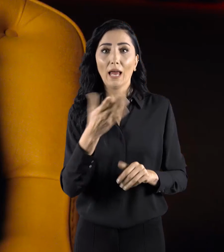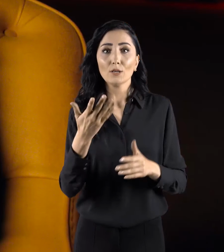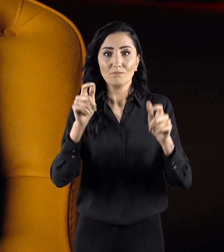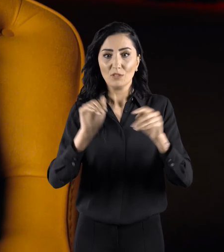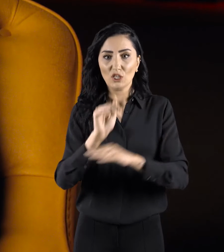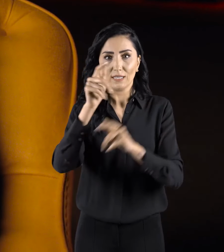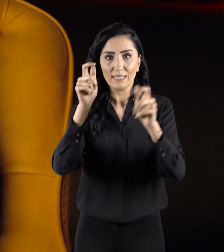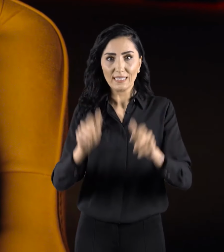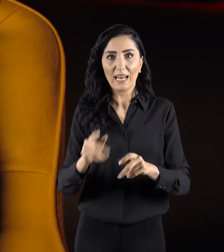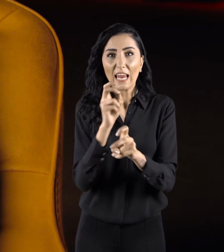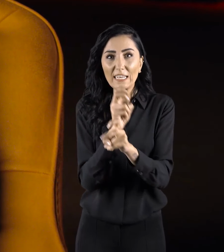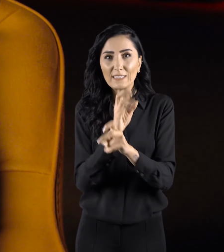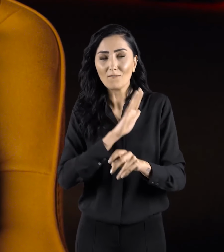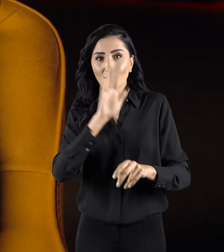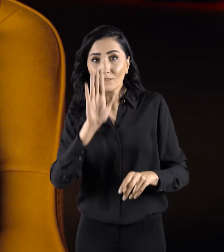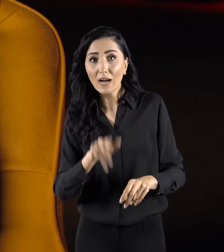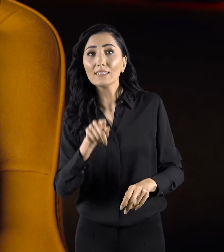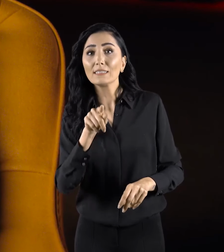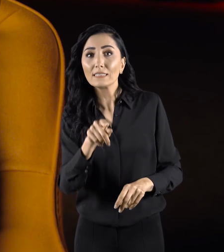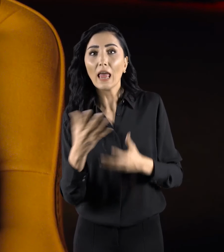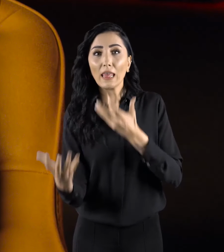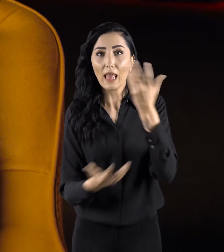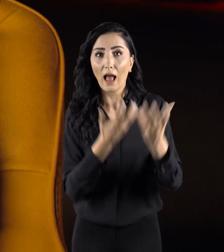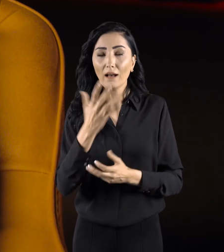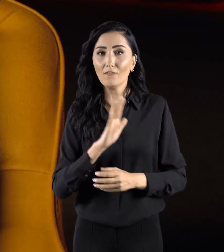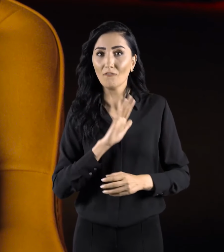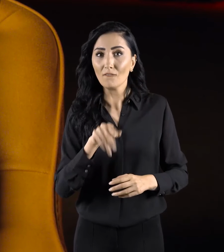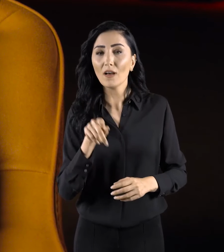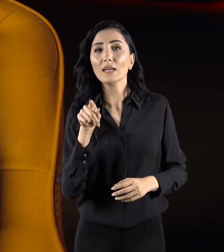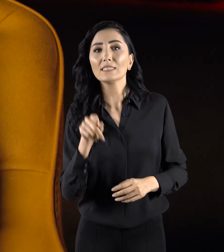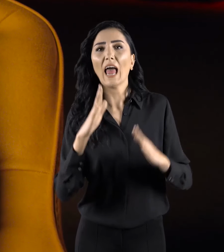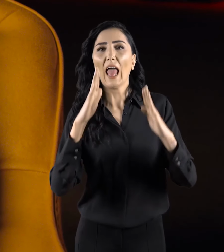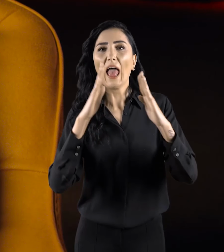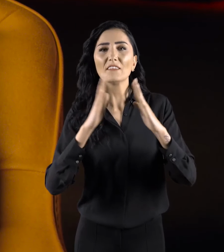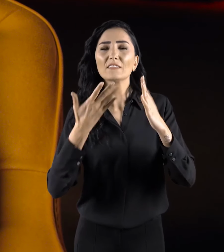Eğer bulunduğunuz bölge risk altındaysa, yangına karşı evinizin